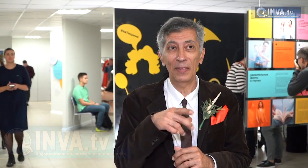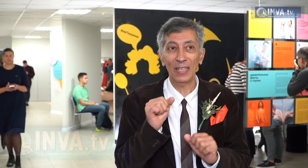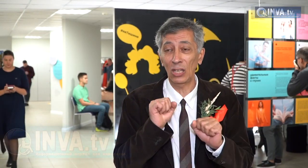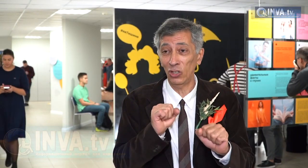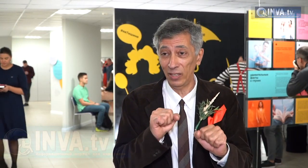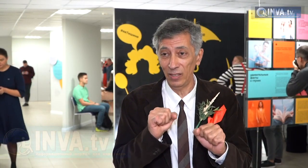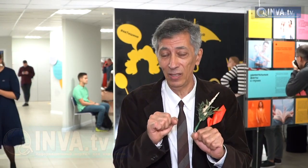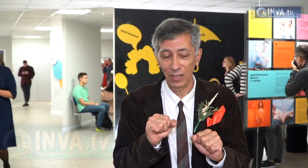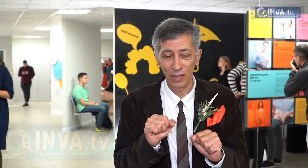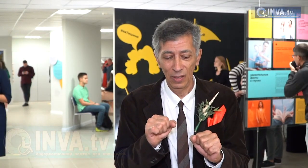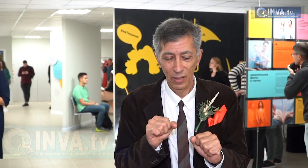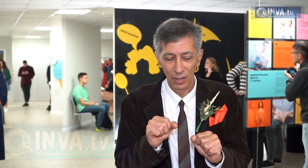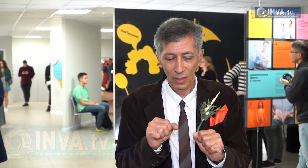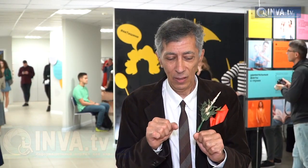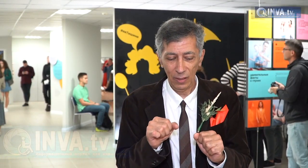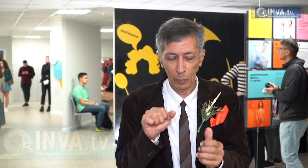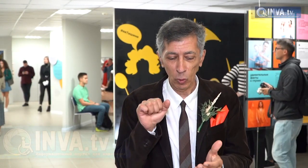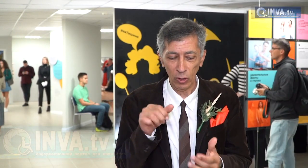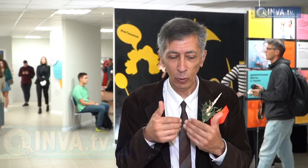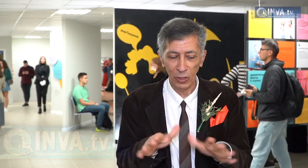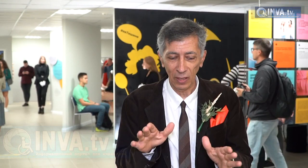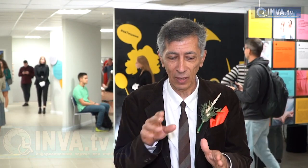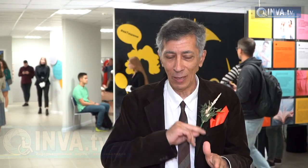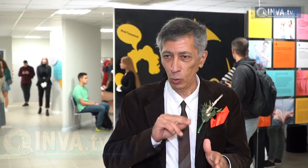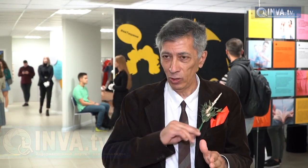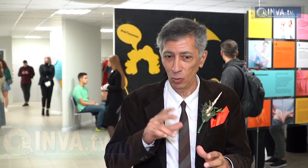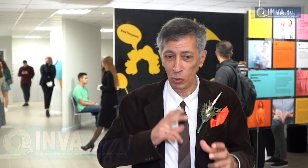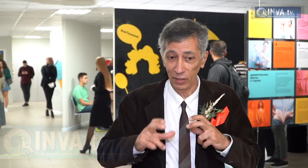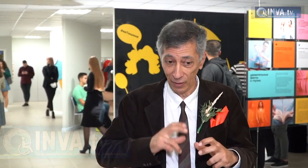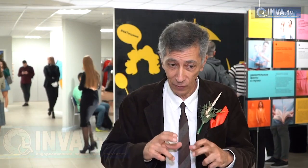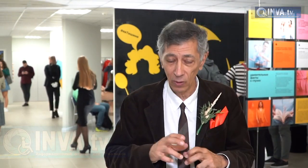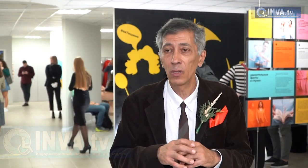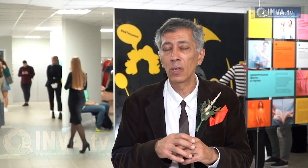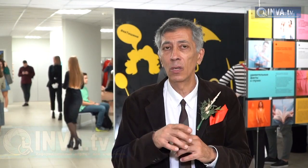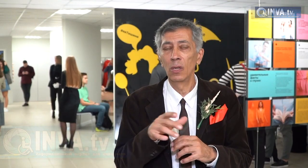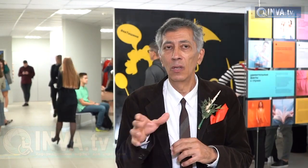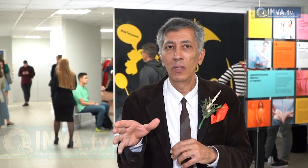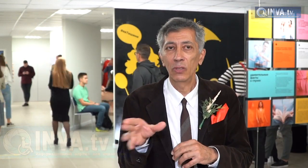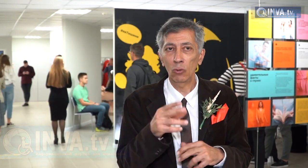Я был на защите выпускных работ студентов, и все студенты